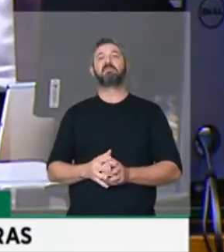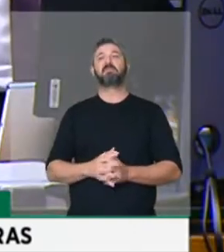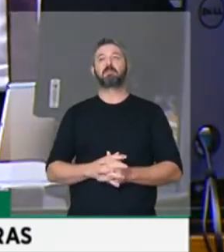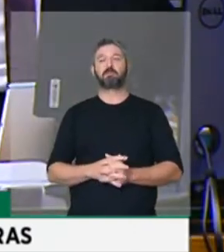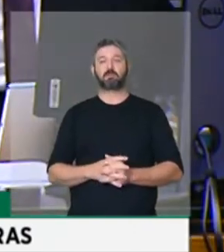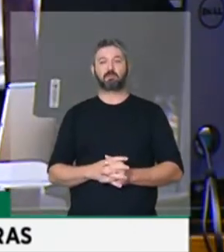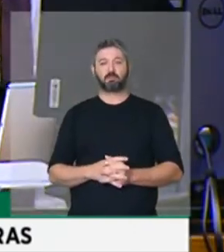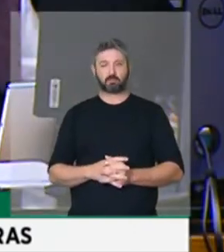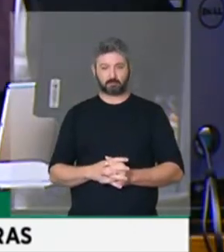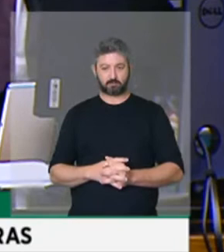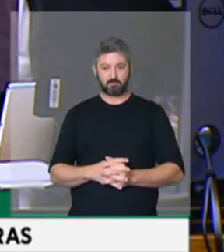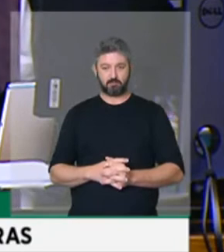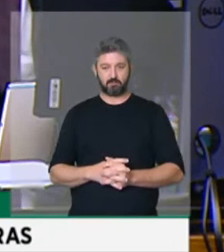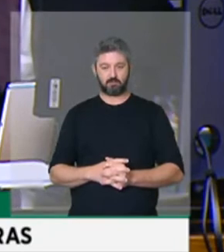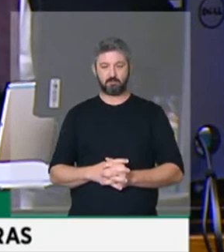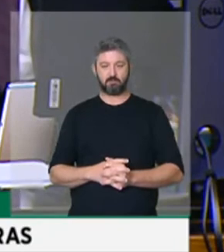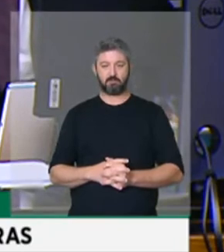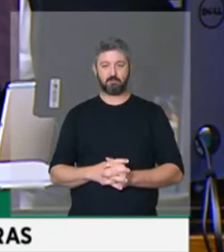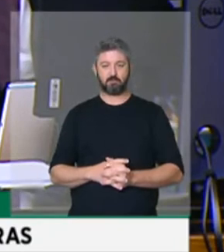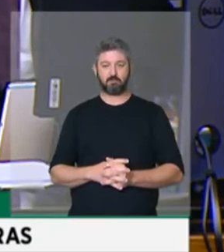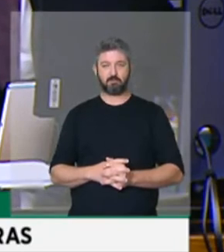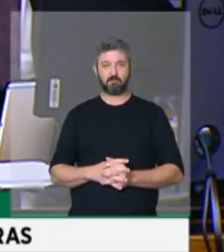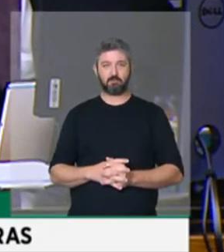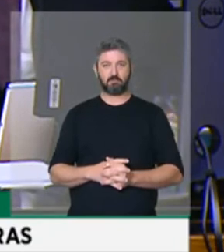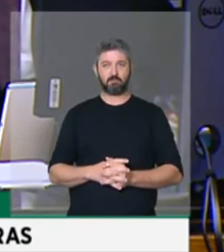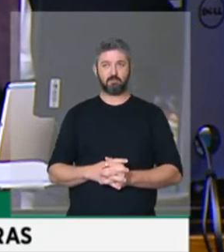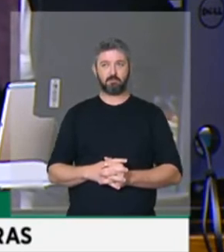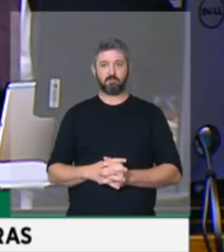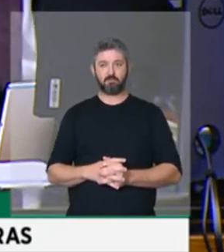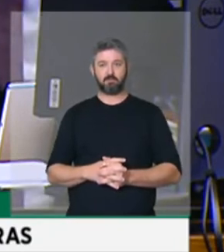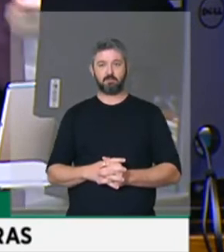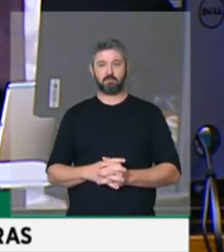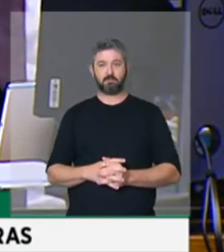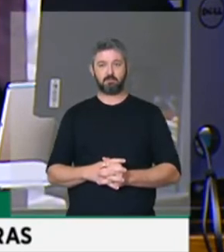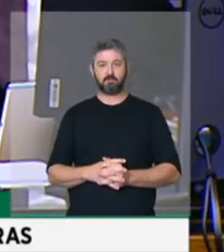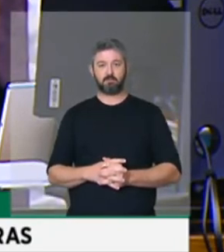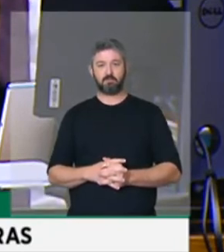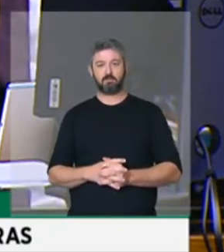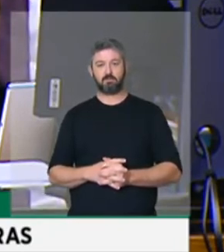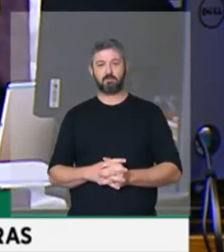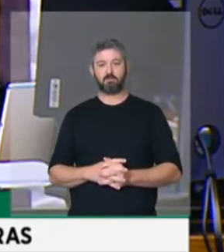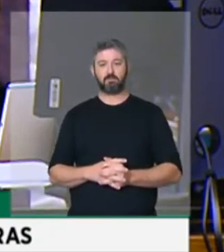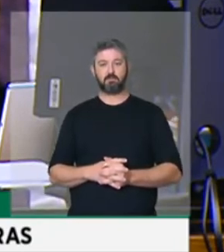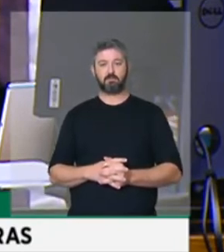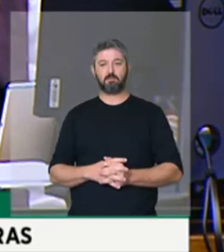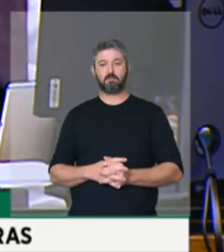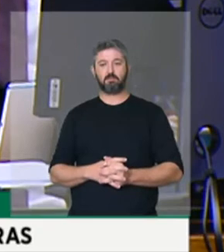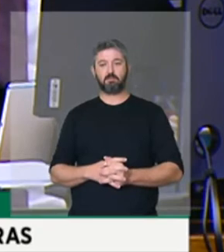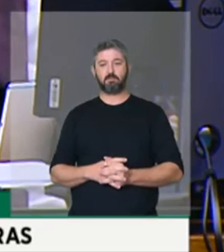DEMOCRATAS? -- [DEPUTADO]: DEMOCRATAS ORIENTA SIM, PRESIDENTE. [PRESIDENTE]: O MICROFONE... [DEPUTADO]: ORIENTA SIM, PRESIDENTE.